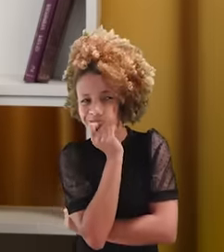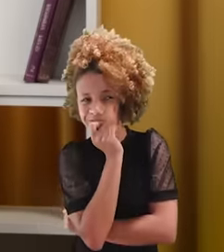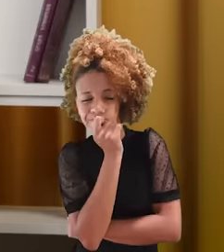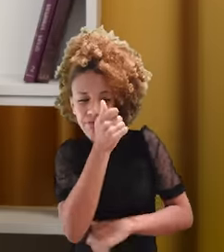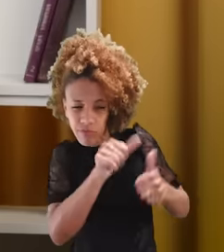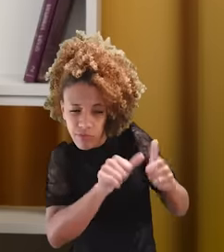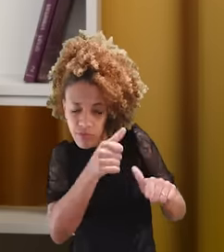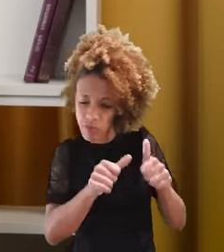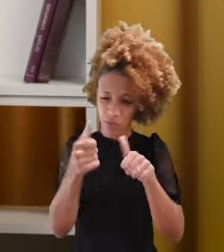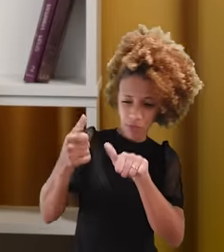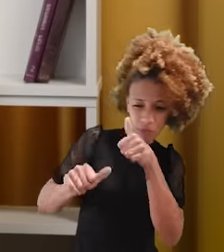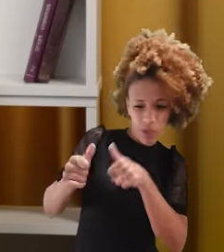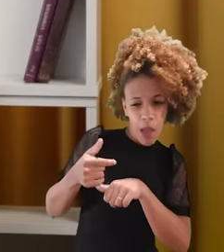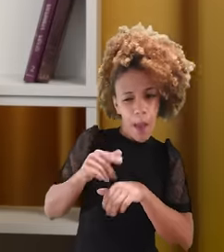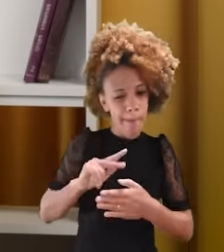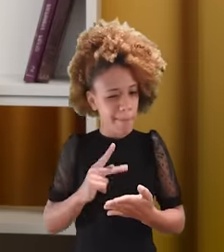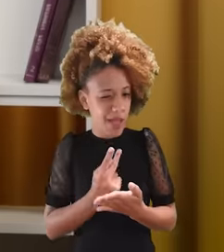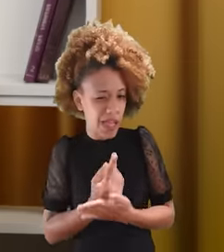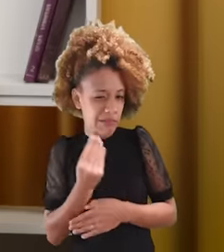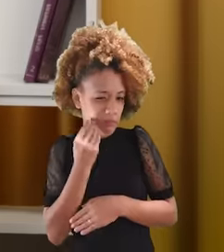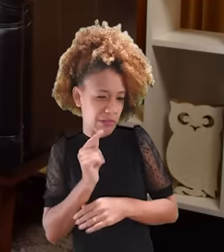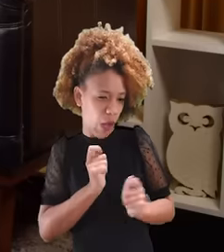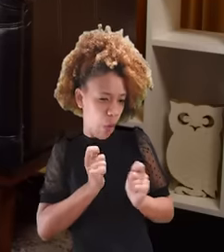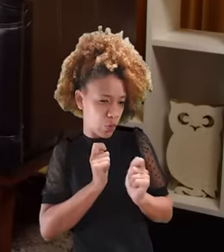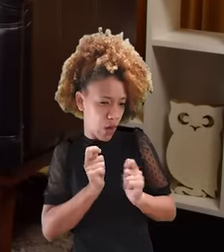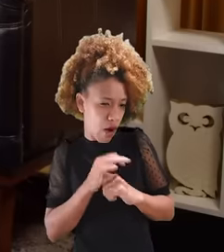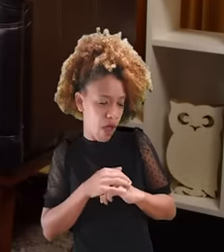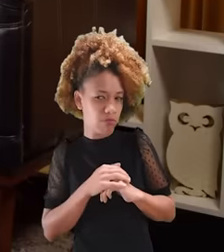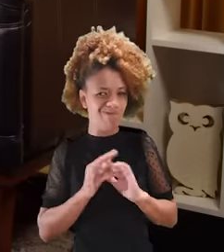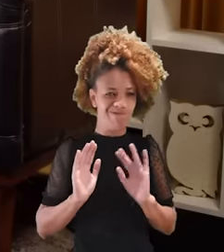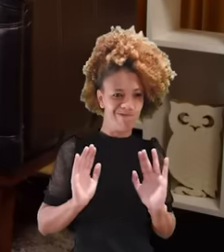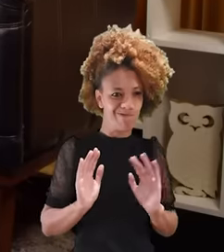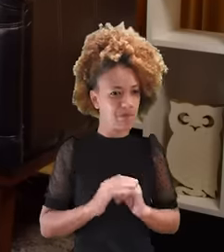lados pra gente não cometer equívocos e vamos é aquela coisa tipo que a gente tá vivendo no mundo